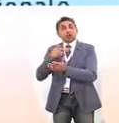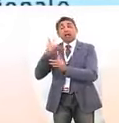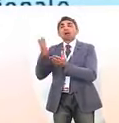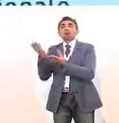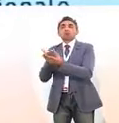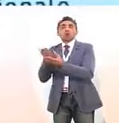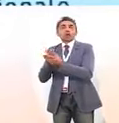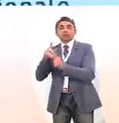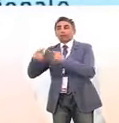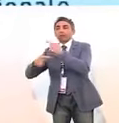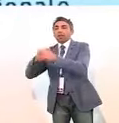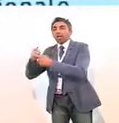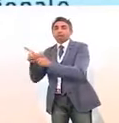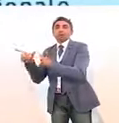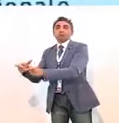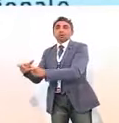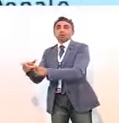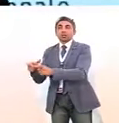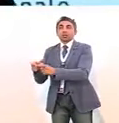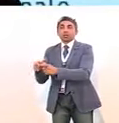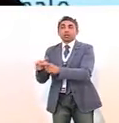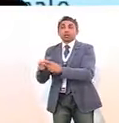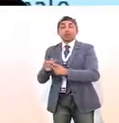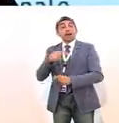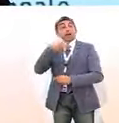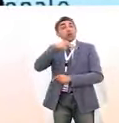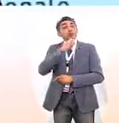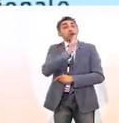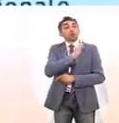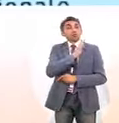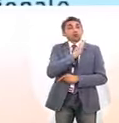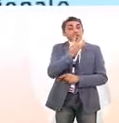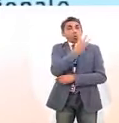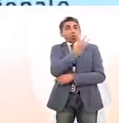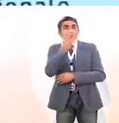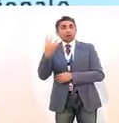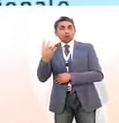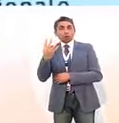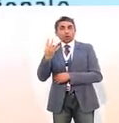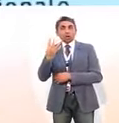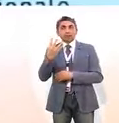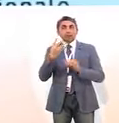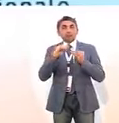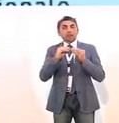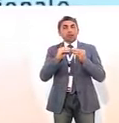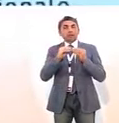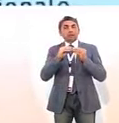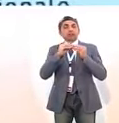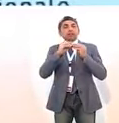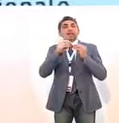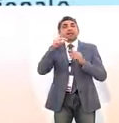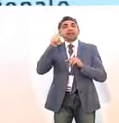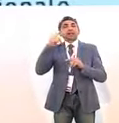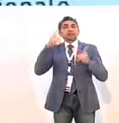blocca. Norman Foster ha messo 4 anni a fare il terminal dell’aeroporto in Cina. Ha messo